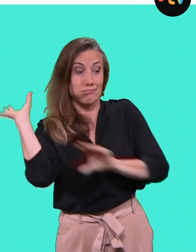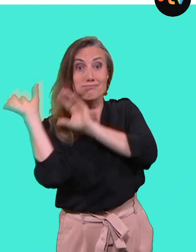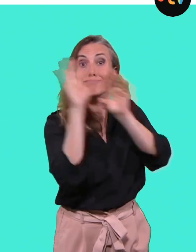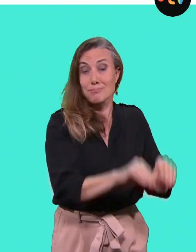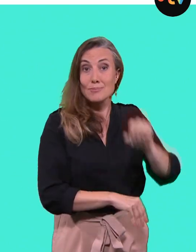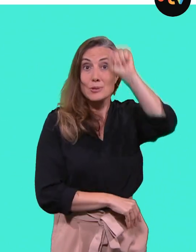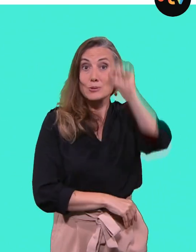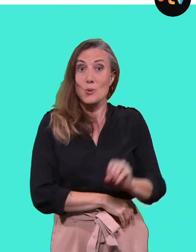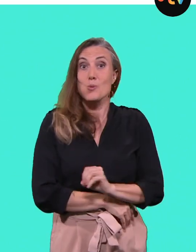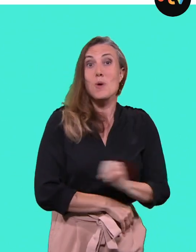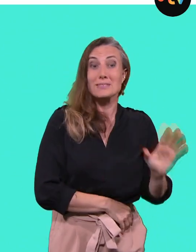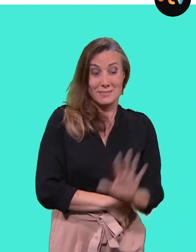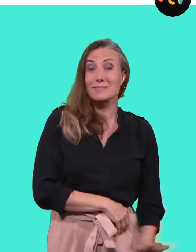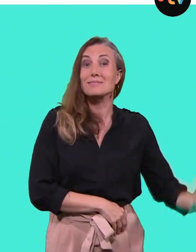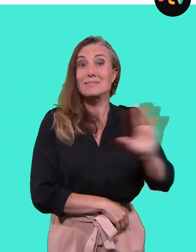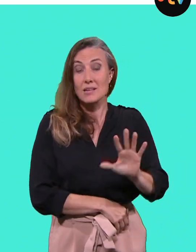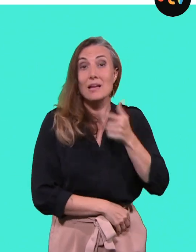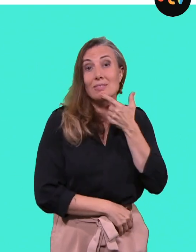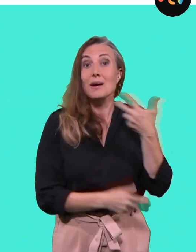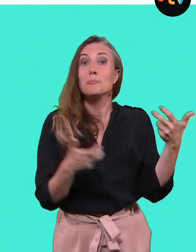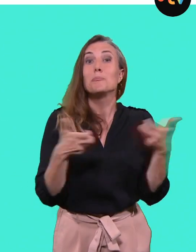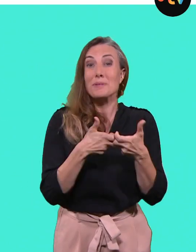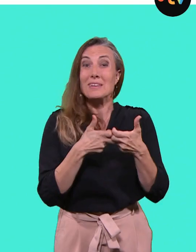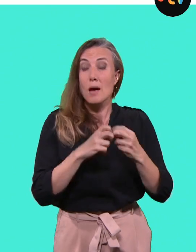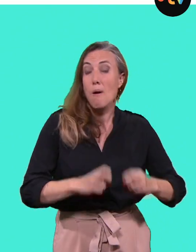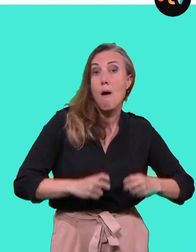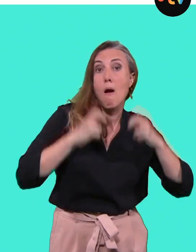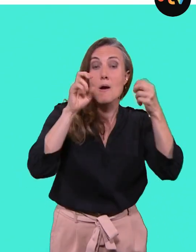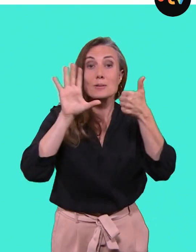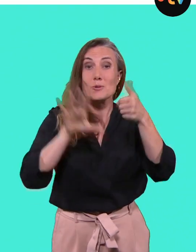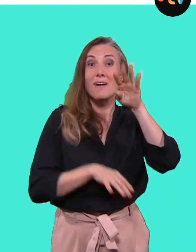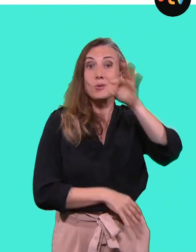Résultat dans le Sud-Ouest le prix des maisons a augmenté de 64 %,